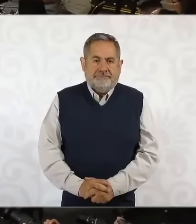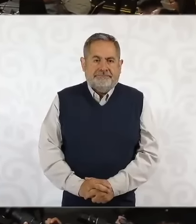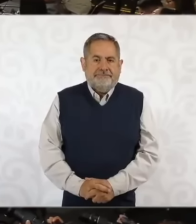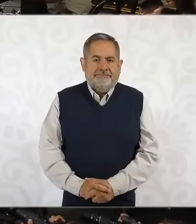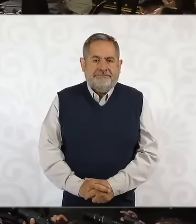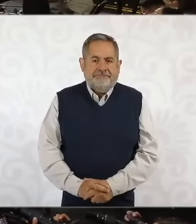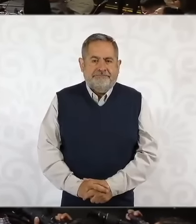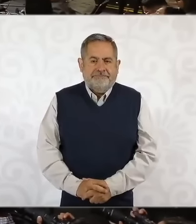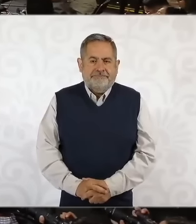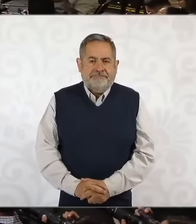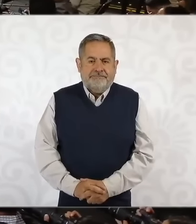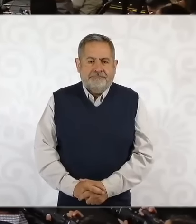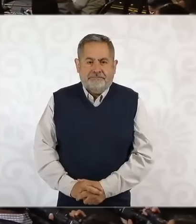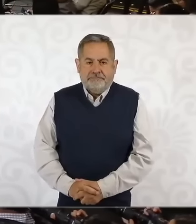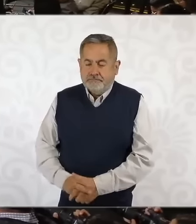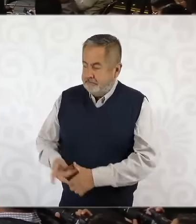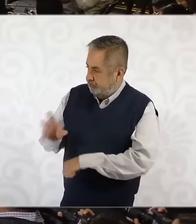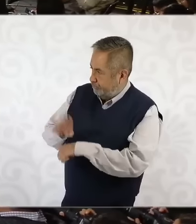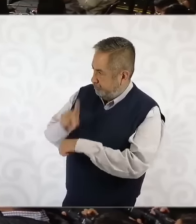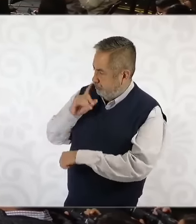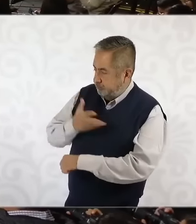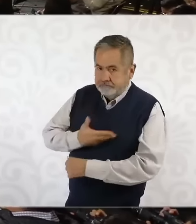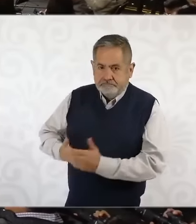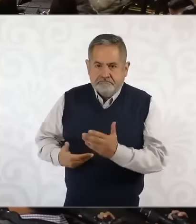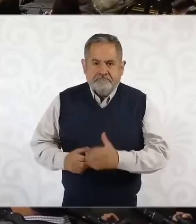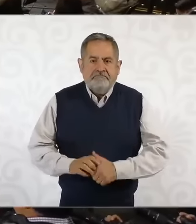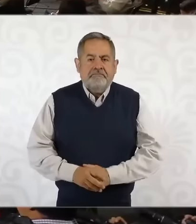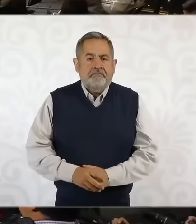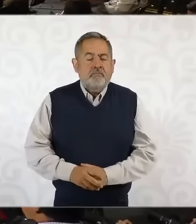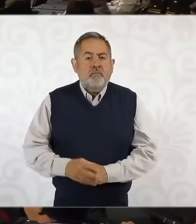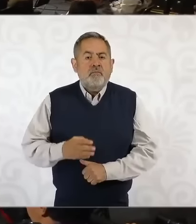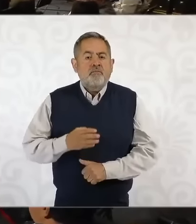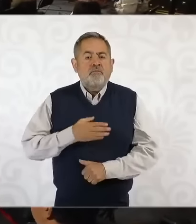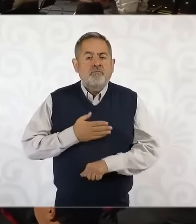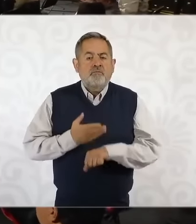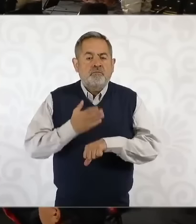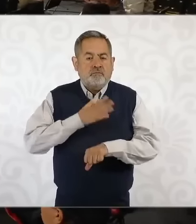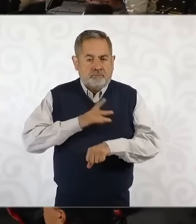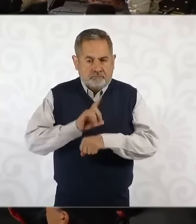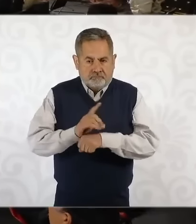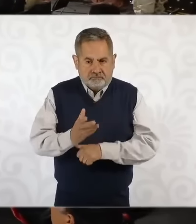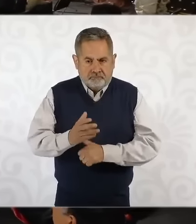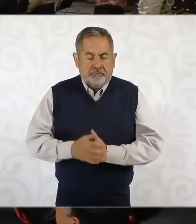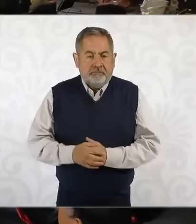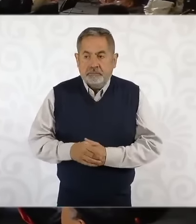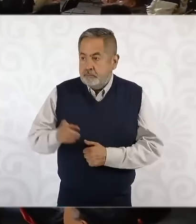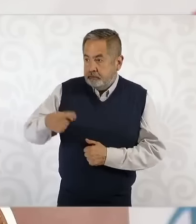Con su permiso, señora presidenta, muy buenos días. en representación del gabinete de seguridad